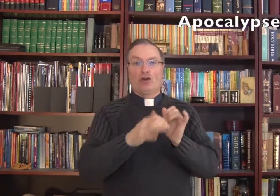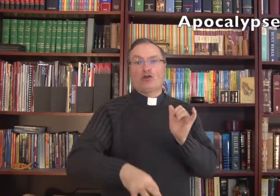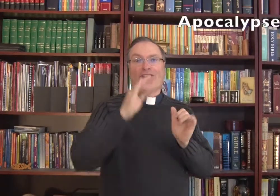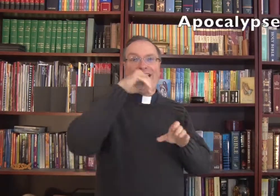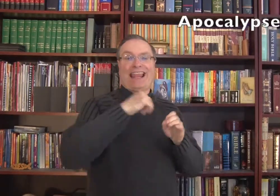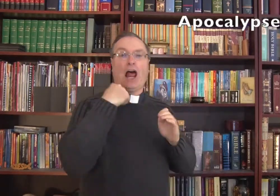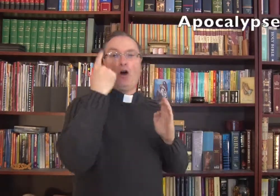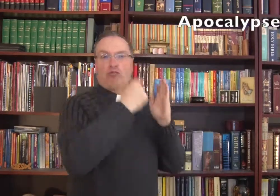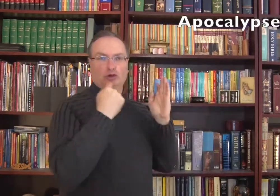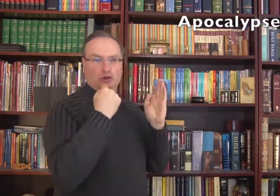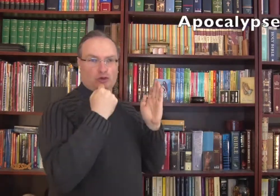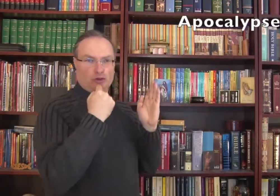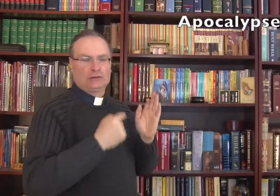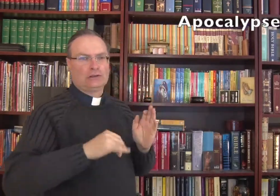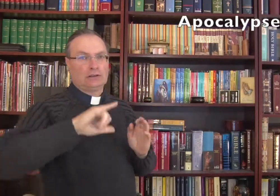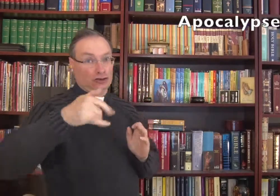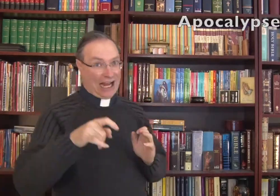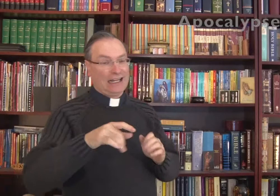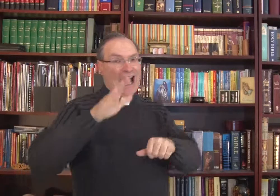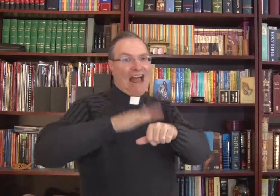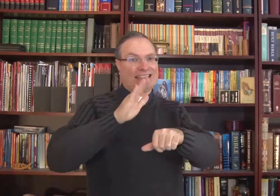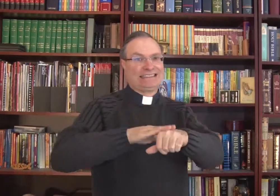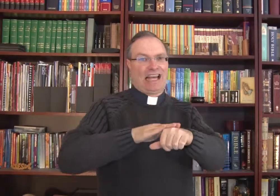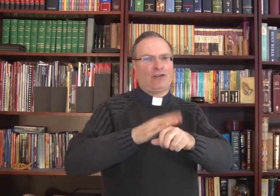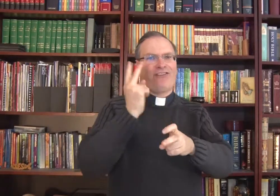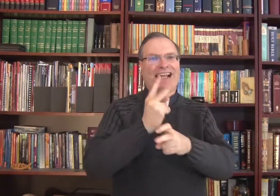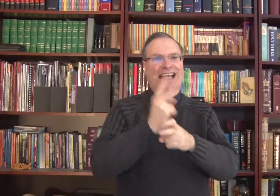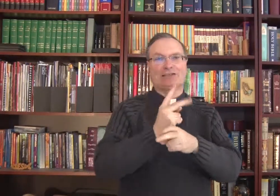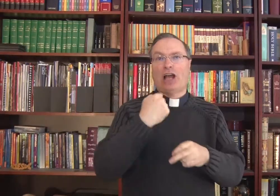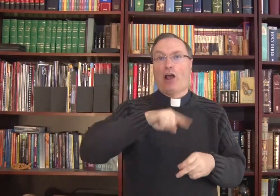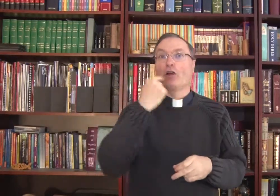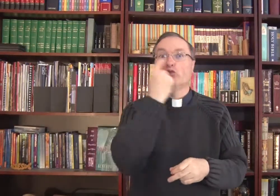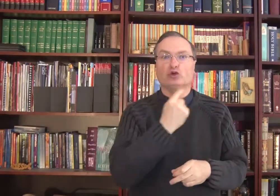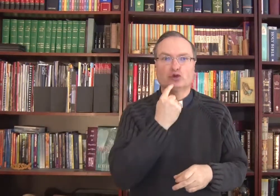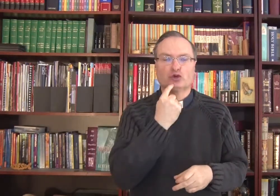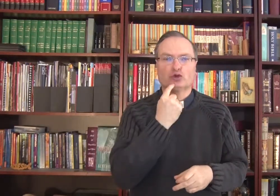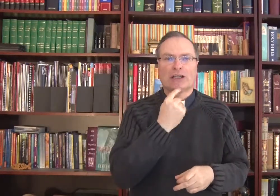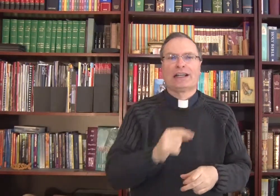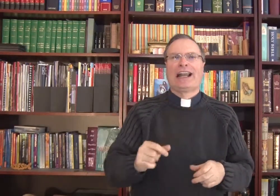qui se trouvait dans leur bouche. Jacques avertissait de faire attention à notre bouche: